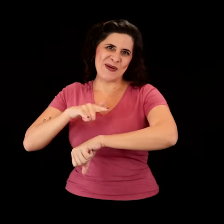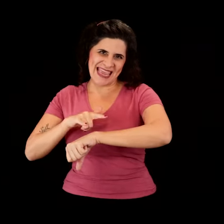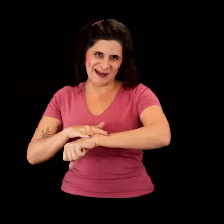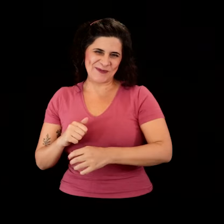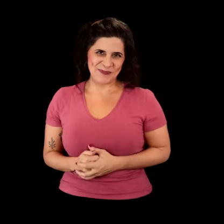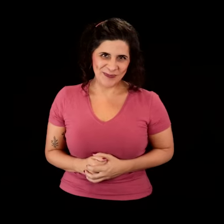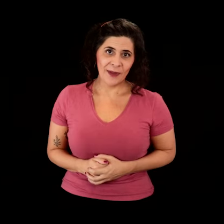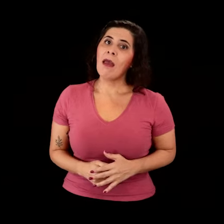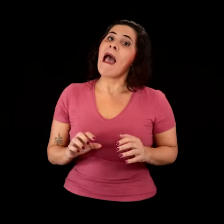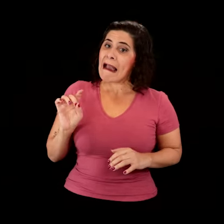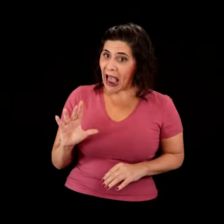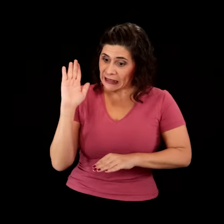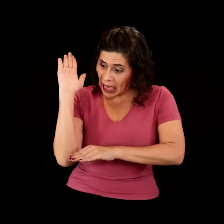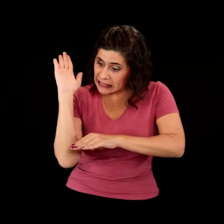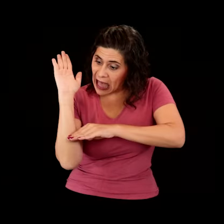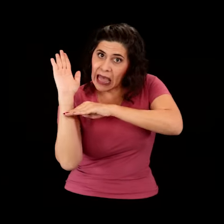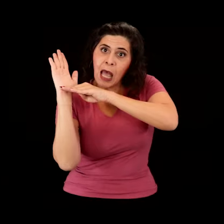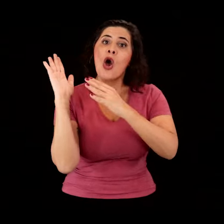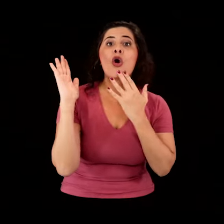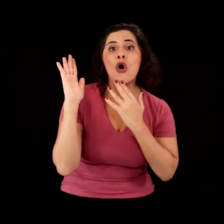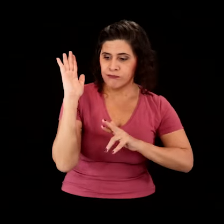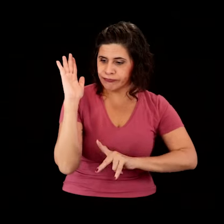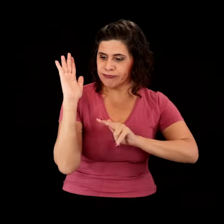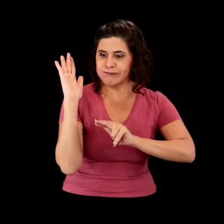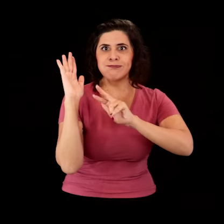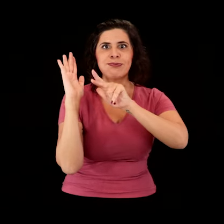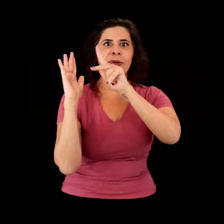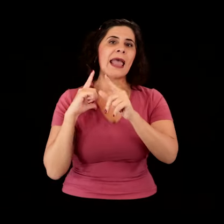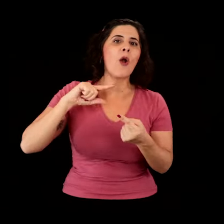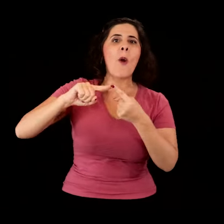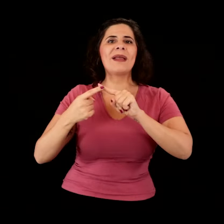mas cada andar tem uma cor diferente. Então, tem várias combinações.